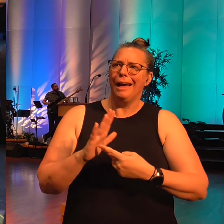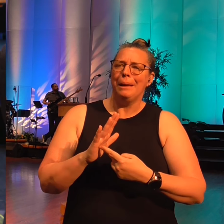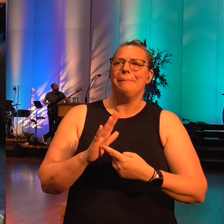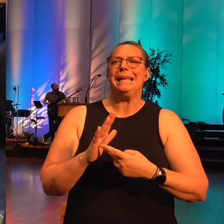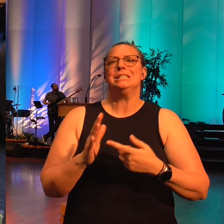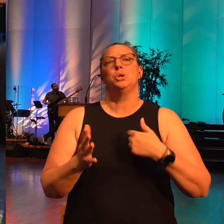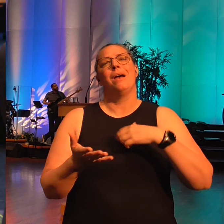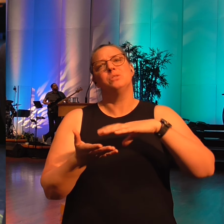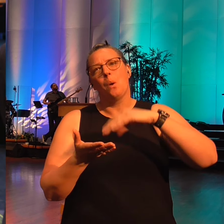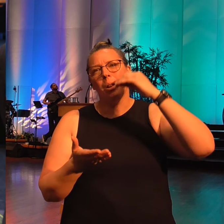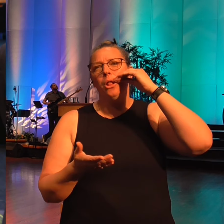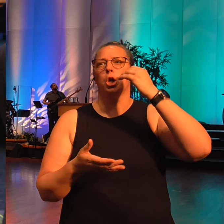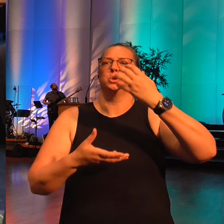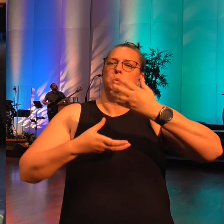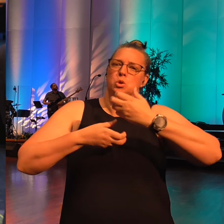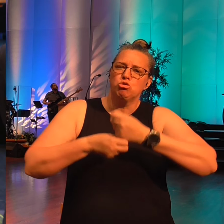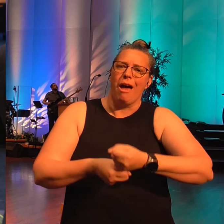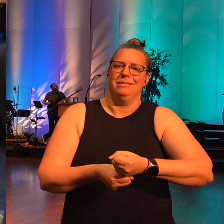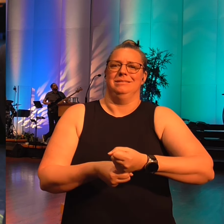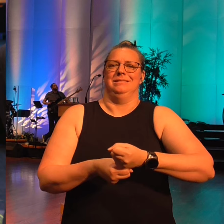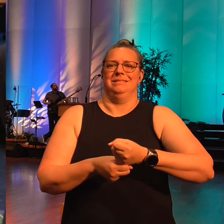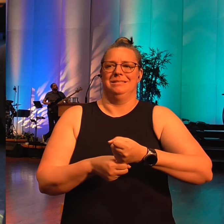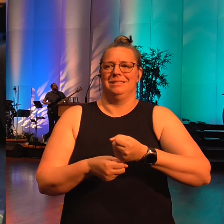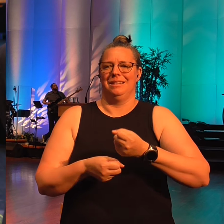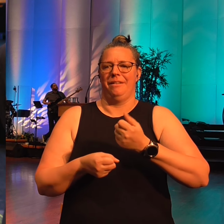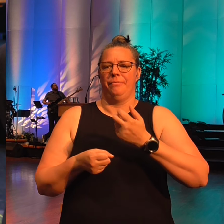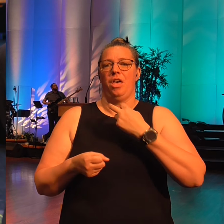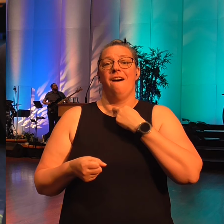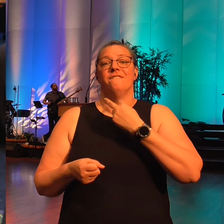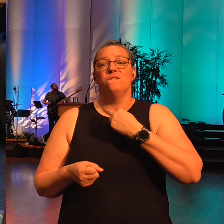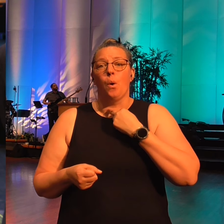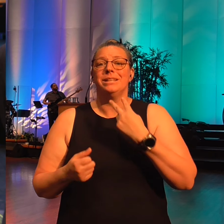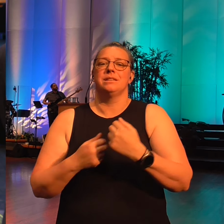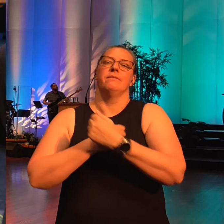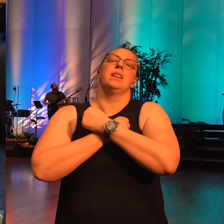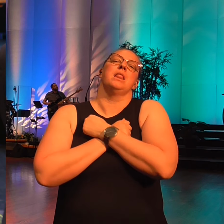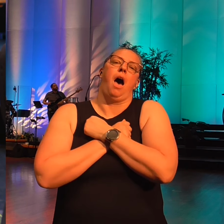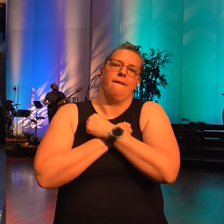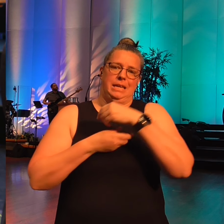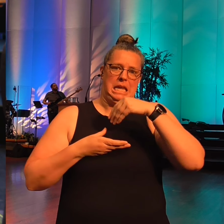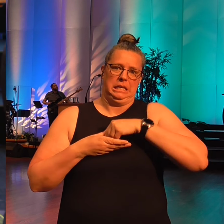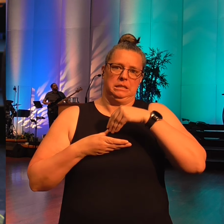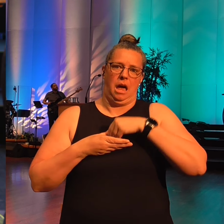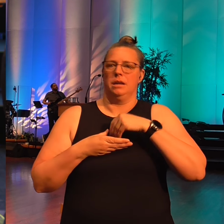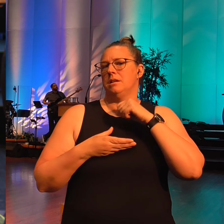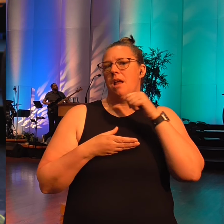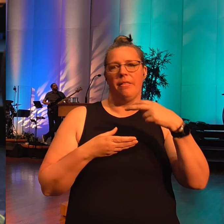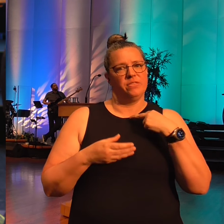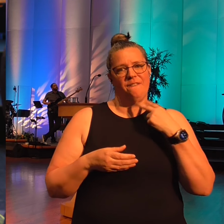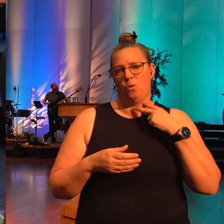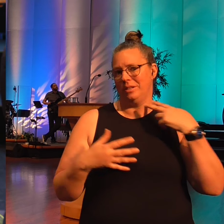a confiar en esa voz que está dentro de ti la voz del amor no la voz del miedo Y eso es lo que